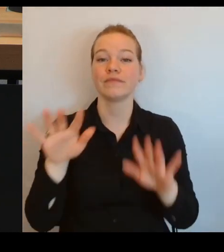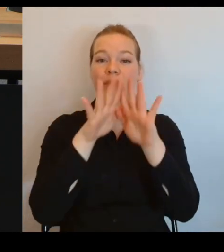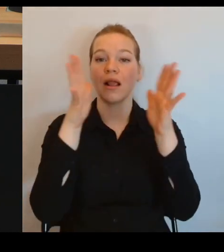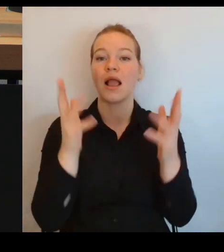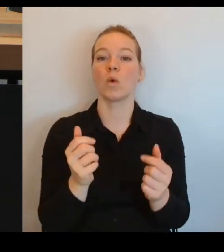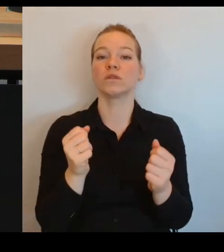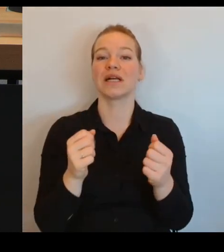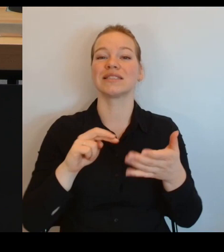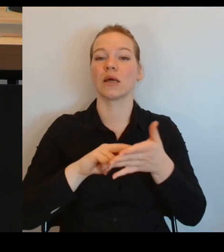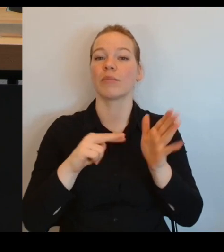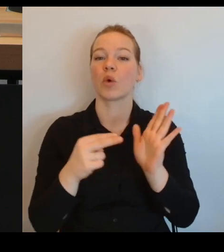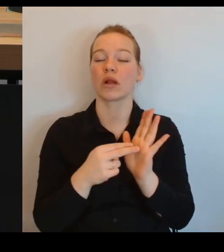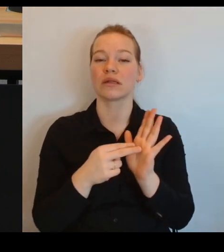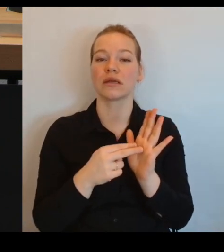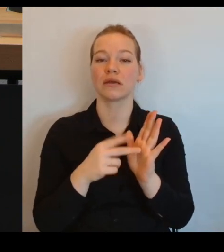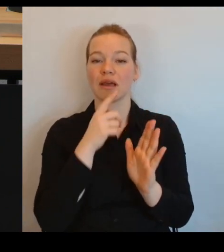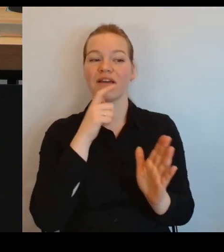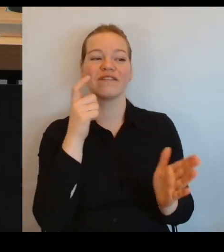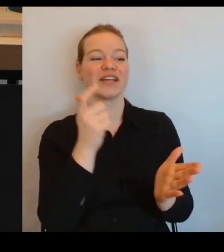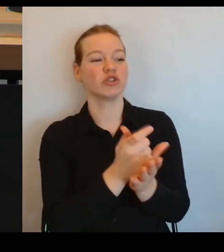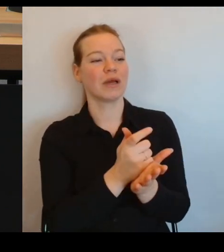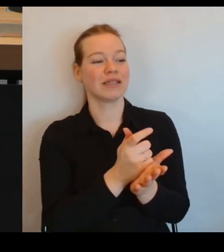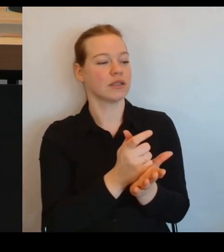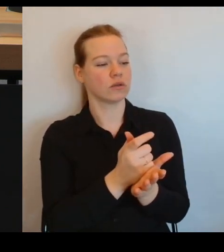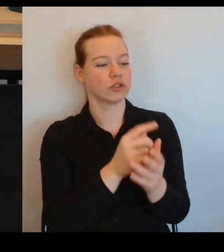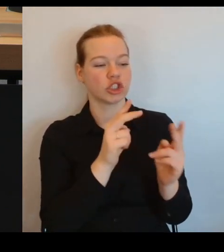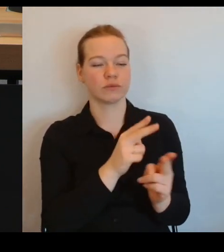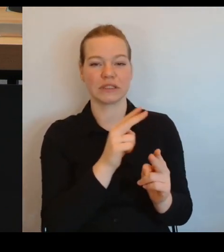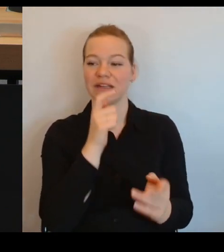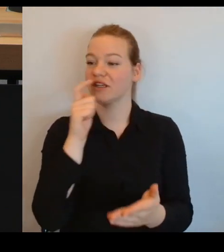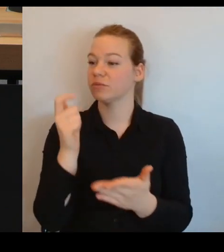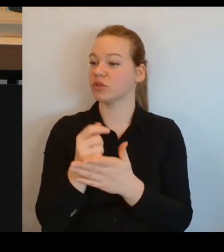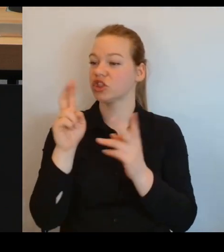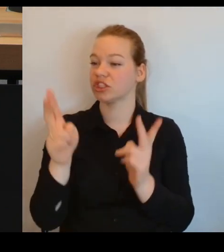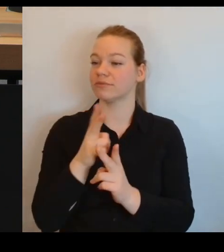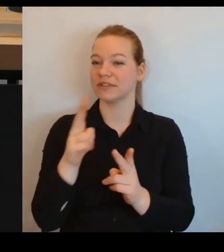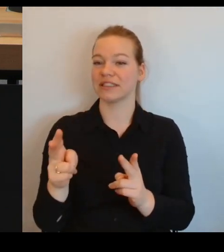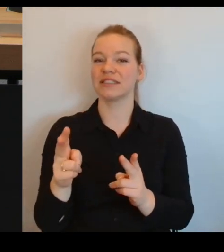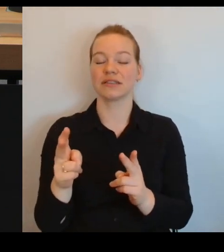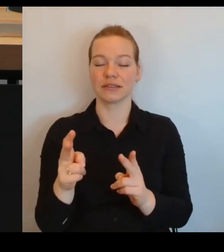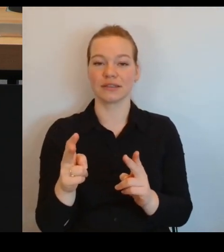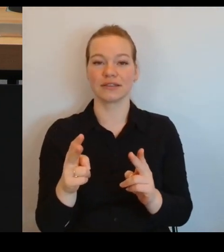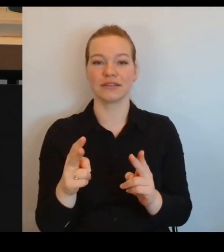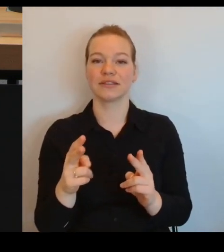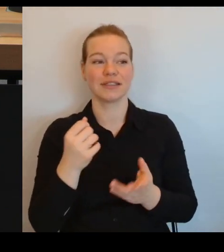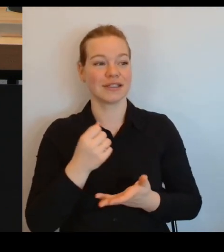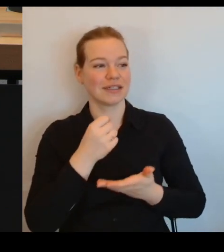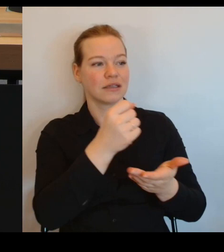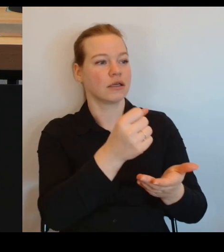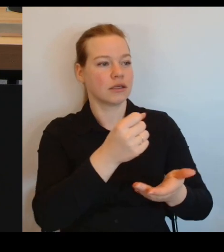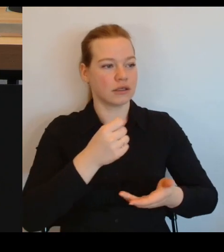Denn CDU und SPD haben mit diesem Haushalt allen alles versprochen und ihn dabei völlig überreizt, und zwar weit über